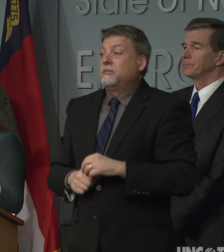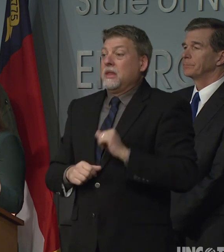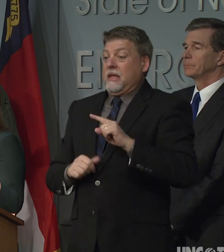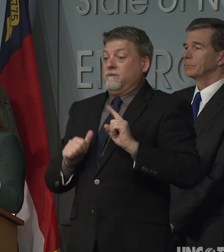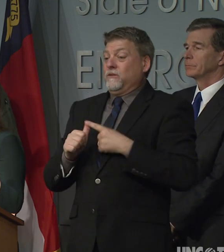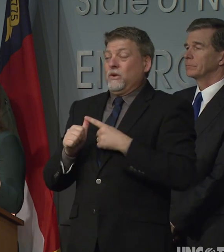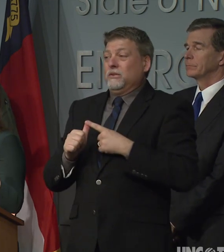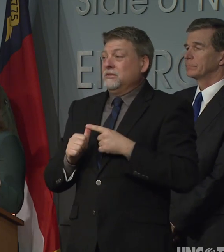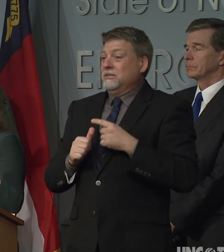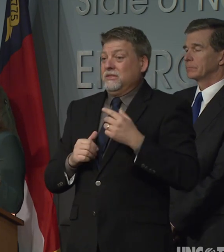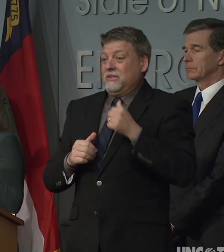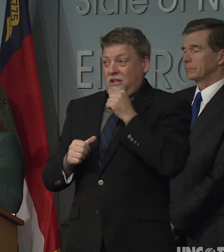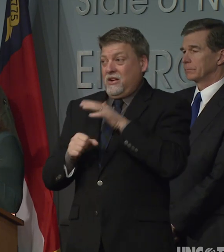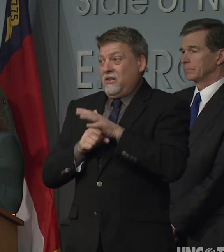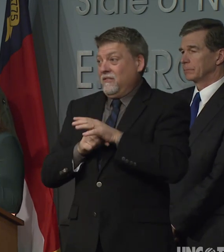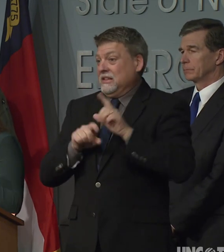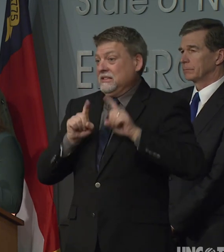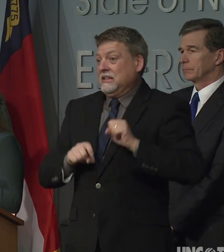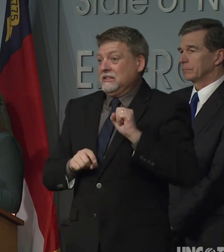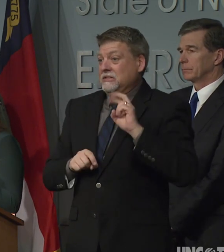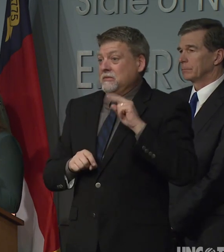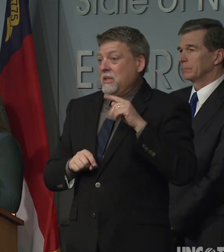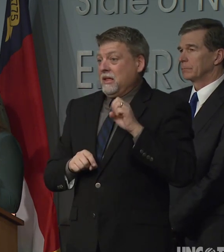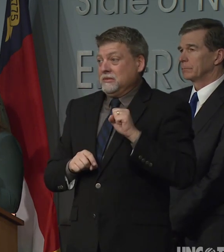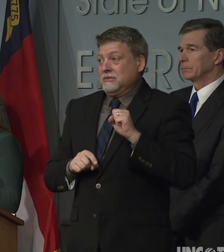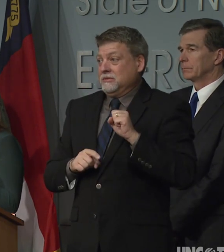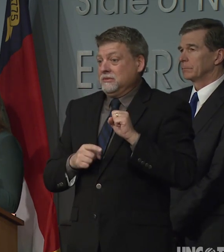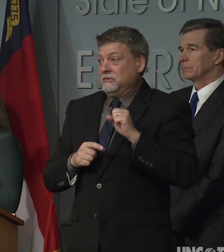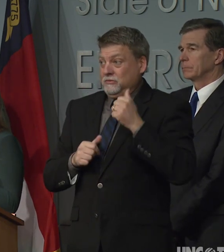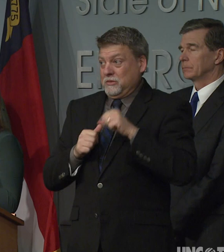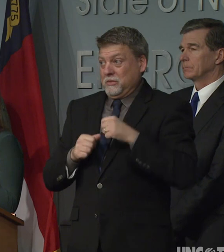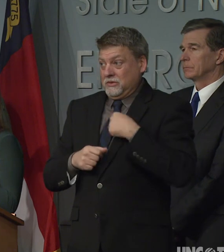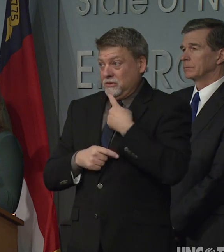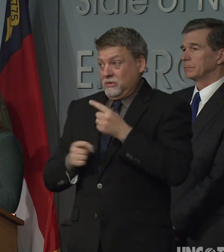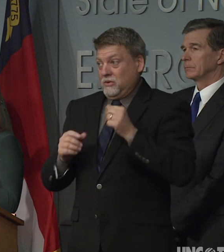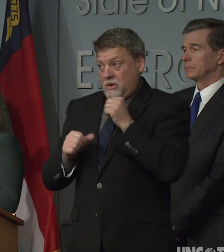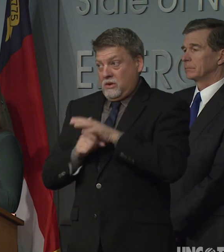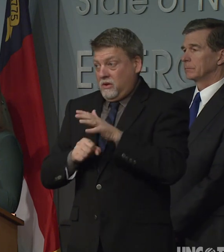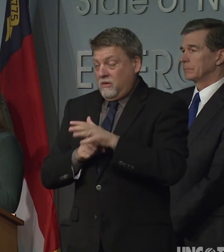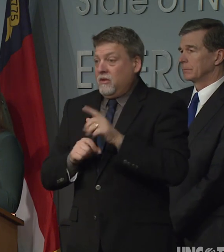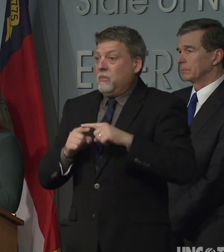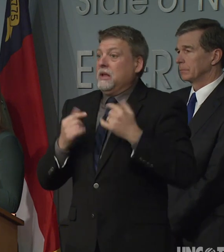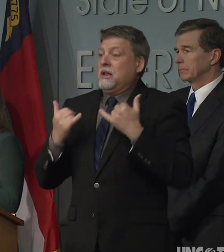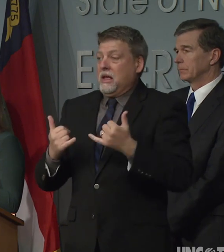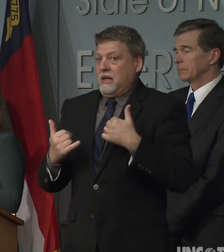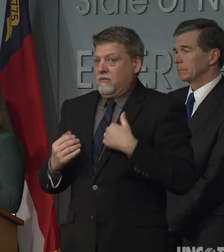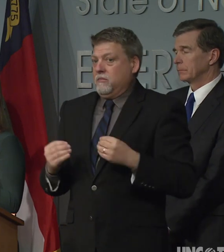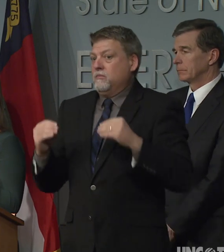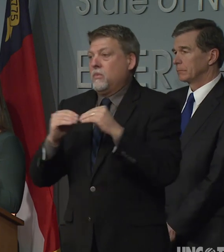dos ministros de las pruebas quien estábamos en los Laboratories hemos hecho un trabajo increíble y nuestro